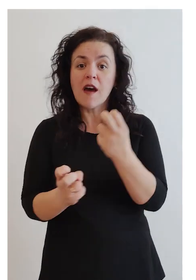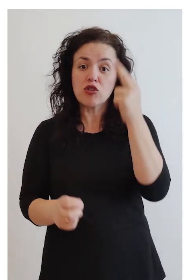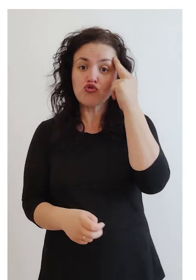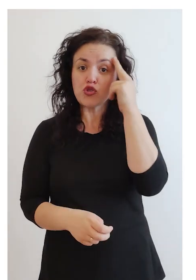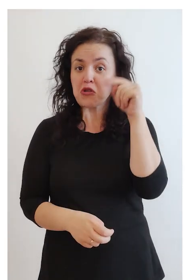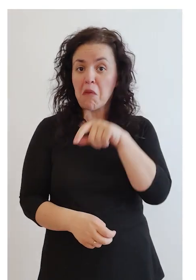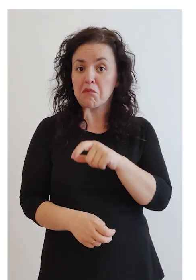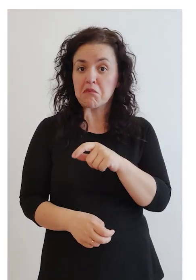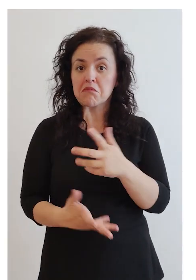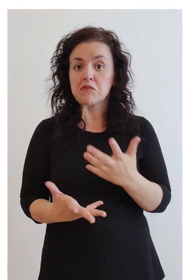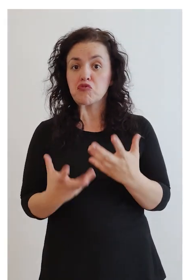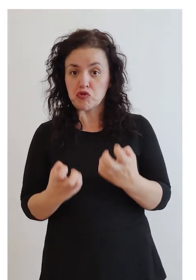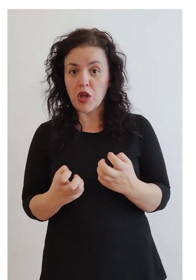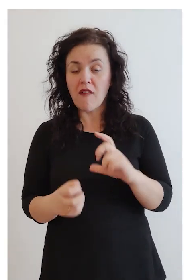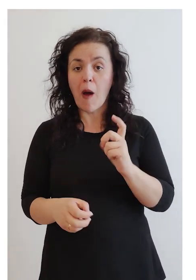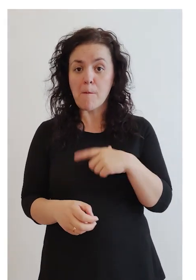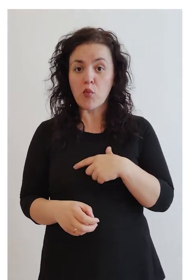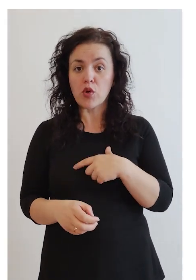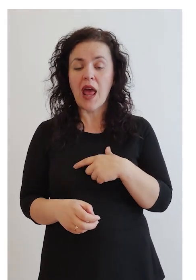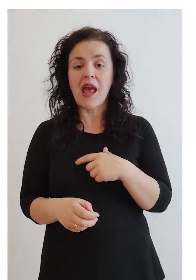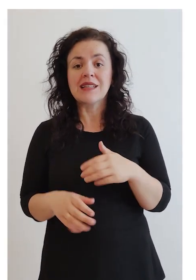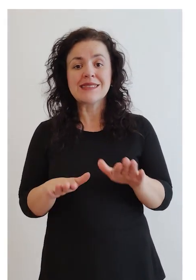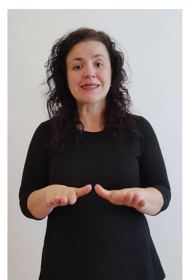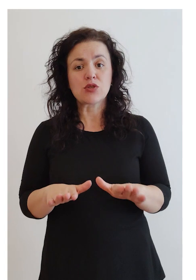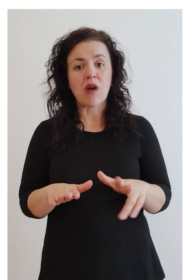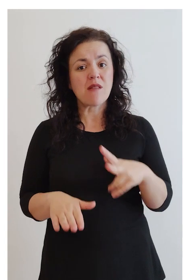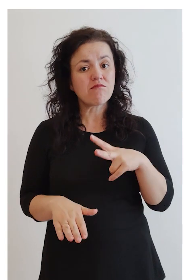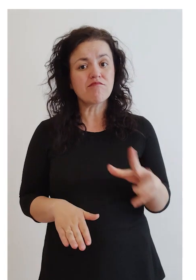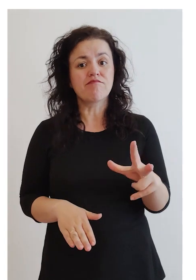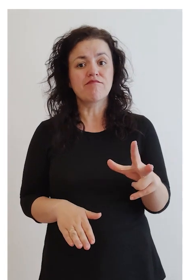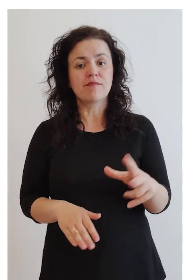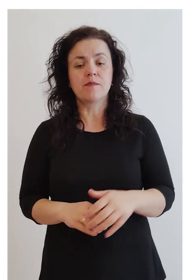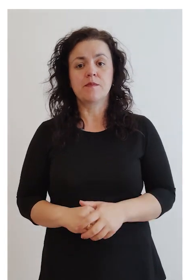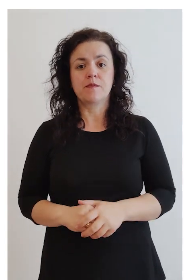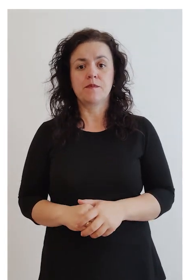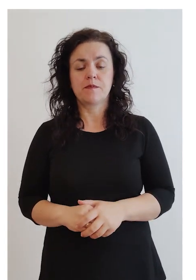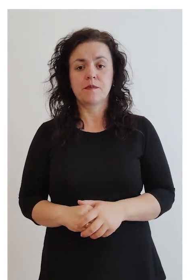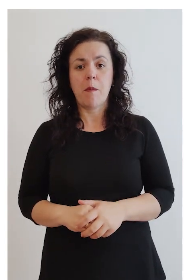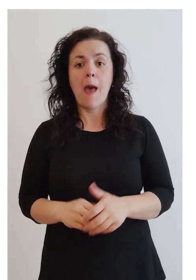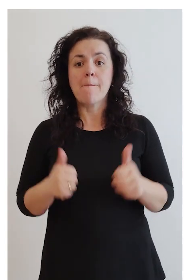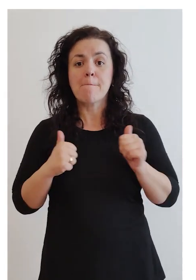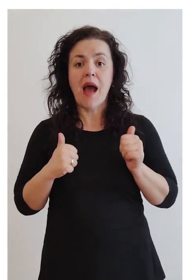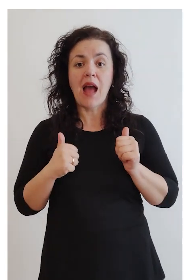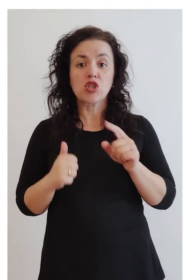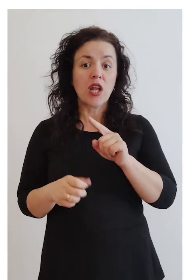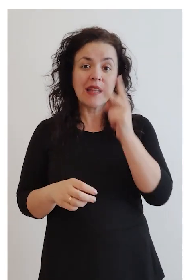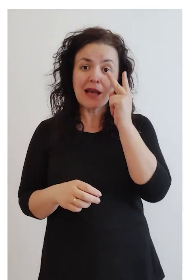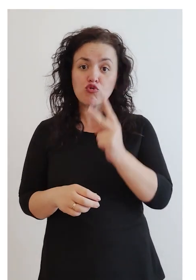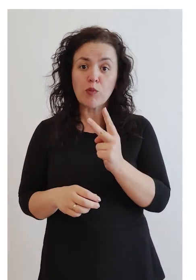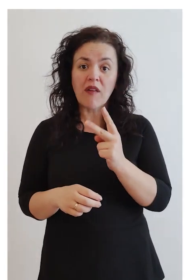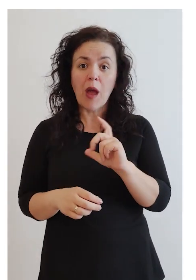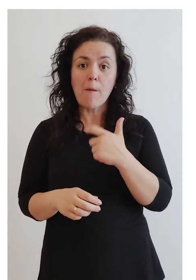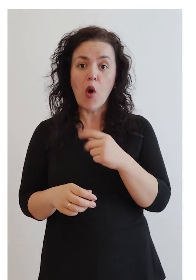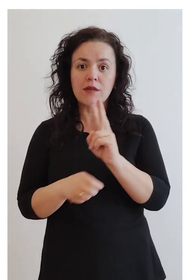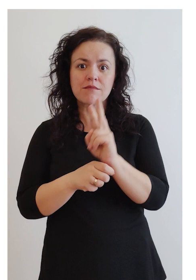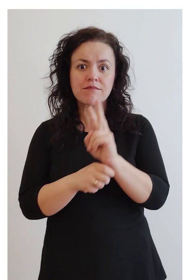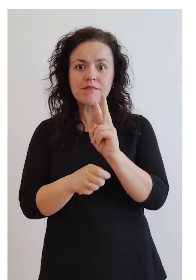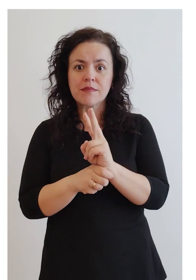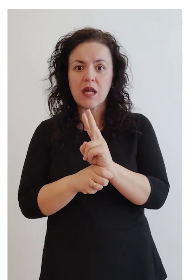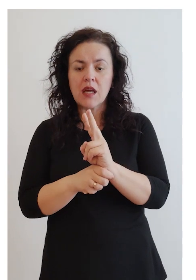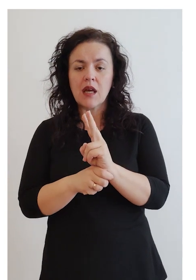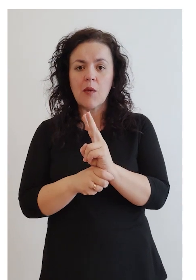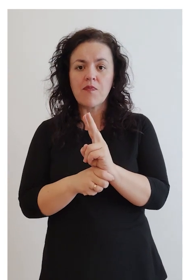Bagajele nesupravegheate pot atrage de asemenea atenția autorităților care se tem de amenințările cu bombă.